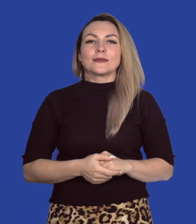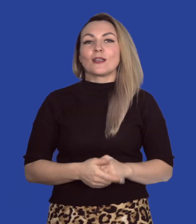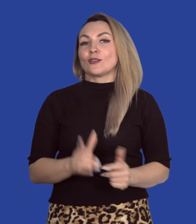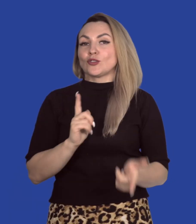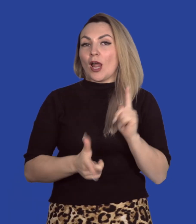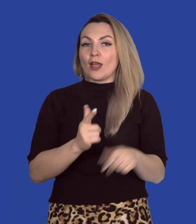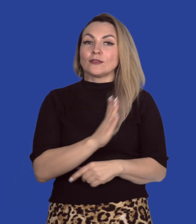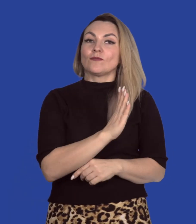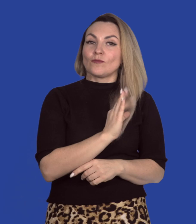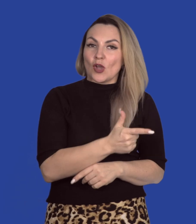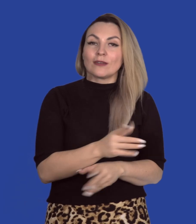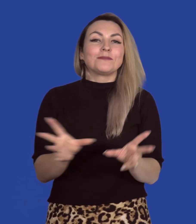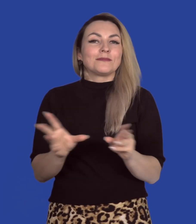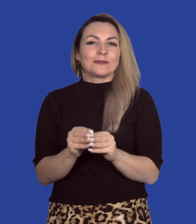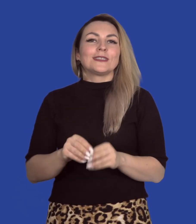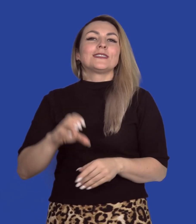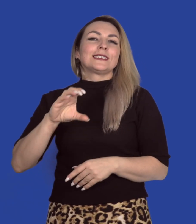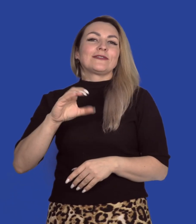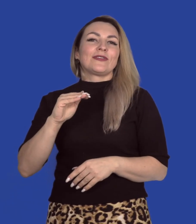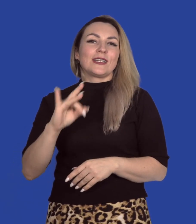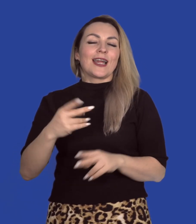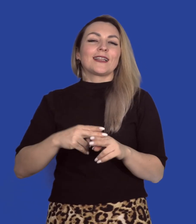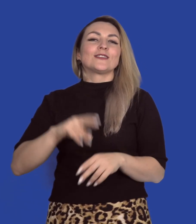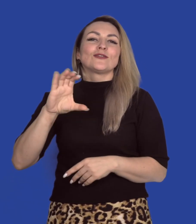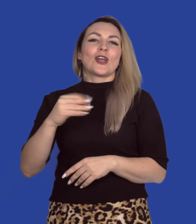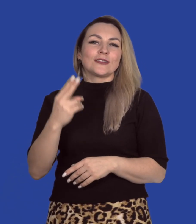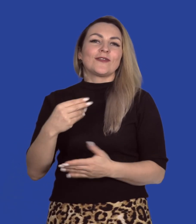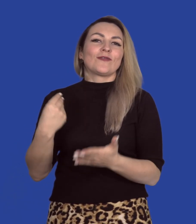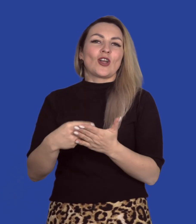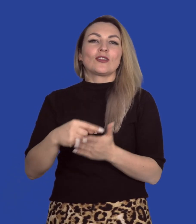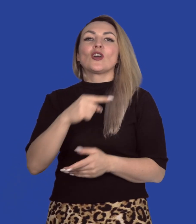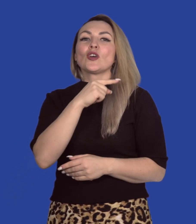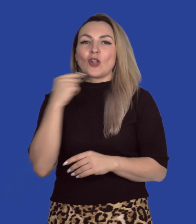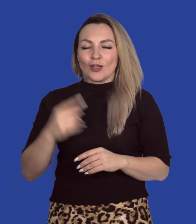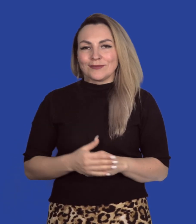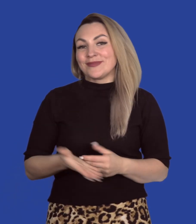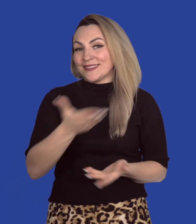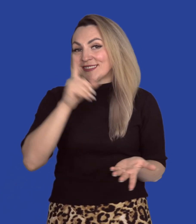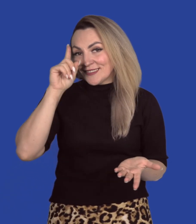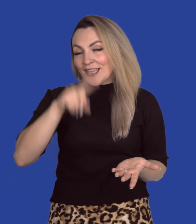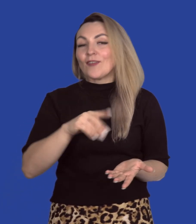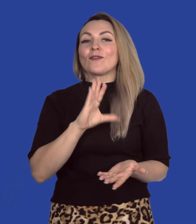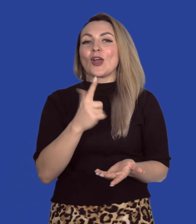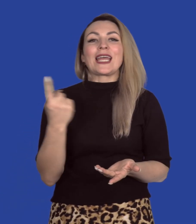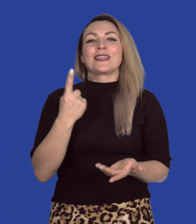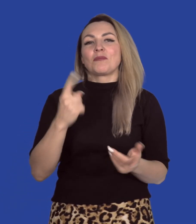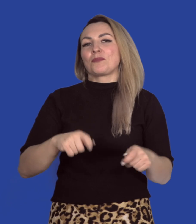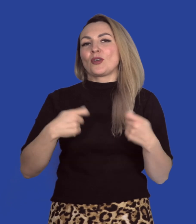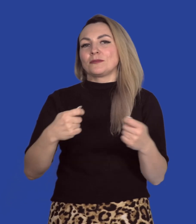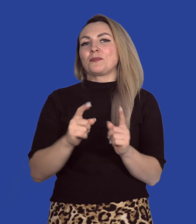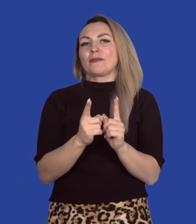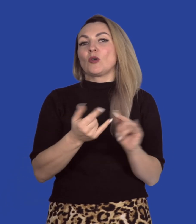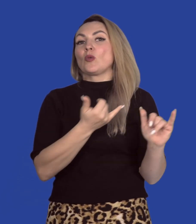4. Заключение соглашения между ВОГ и СФР (Социальный фонд России). ВОГ единственный поставщик переводческих услуг,